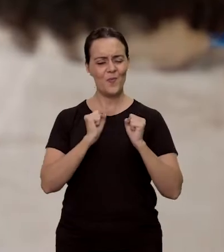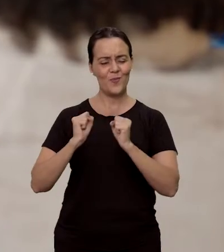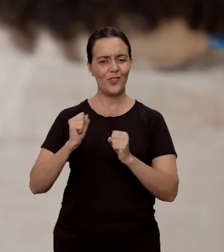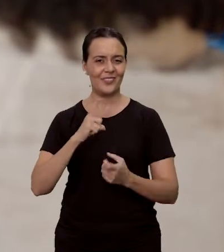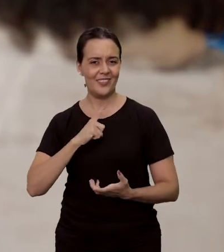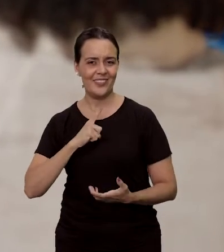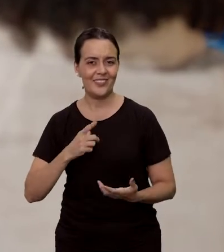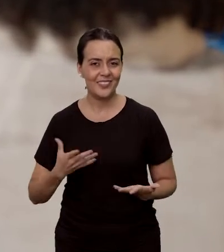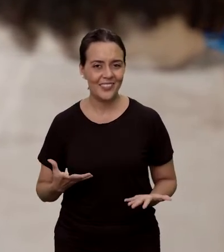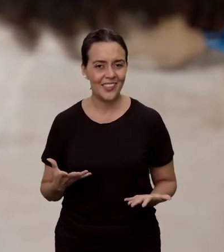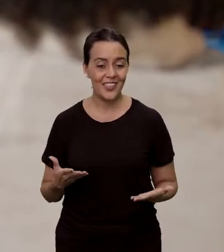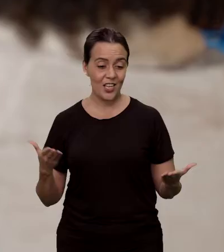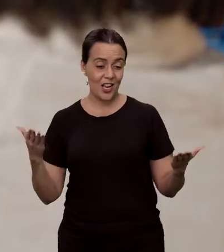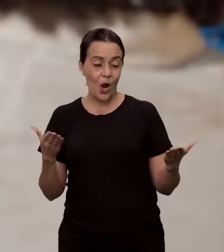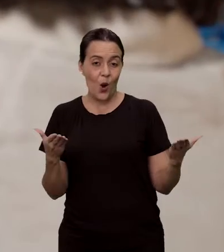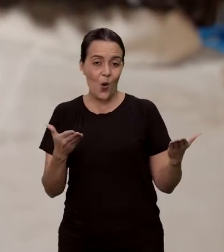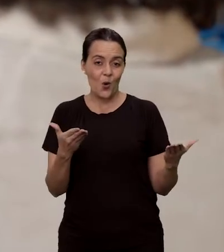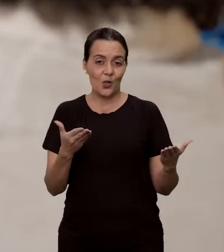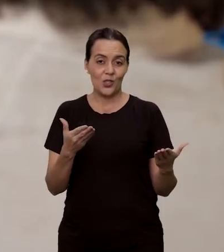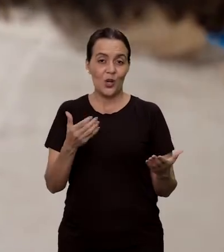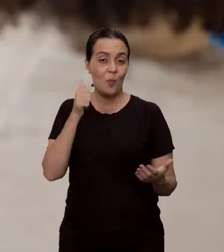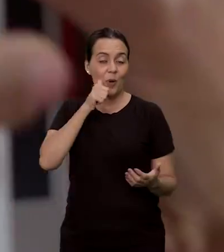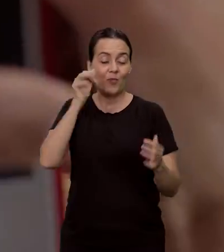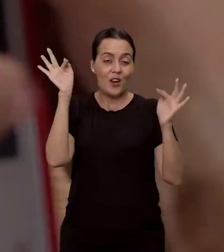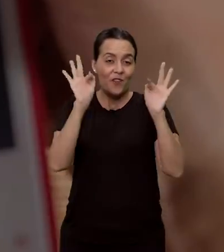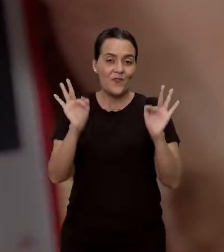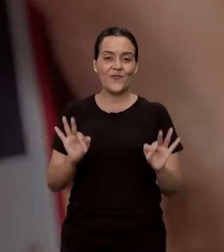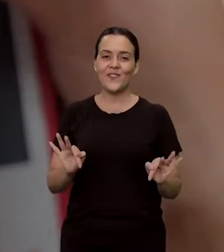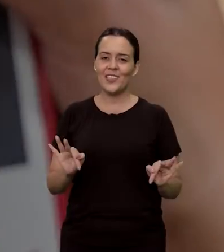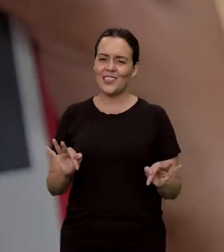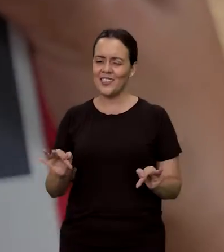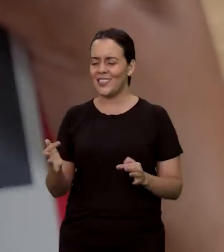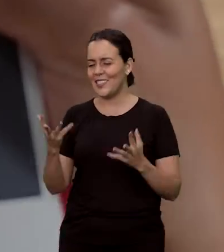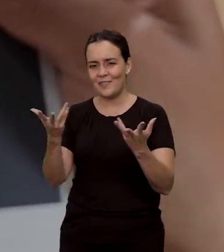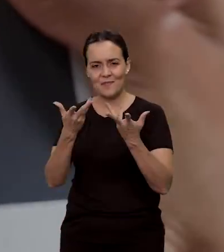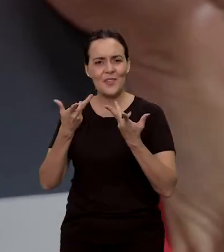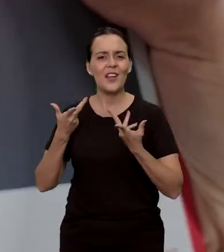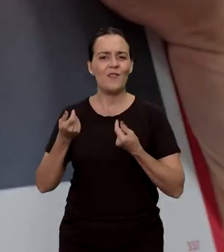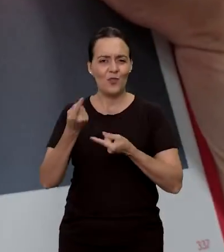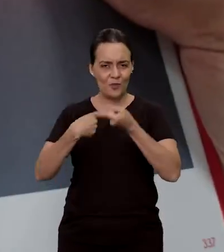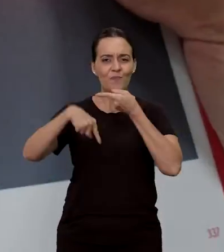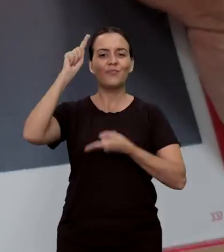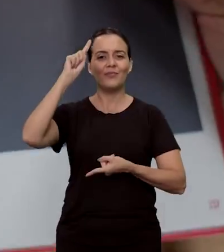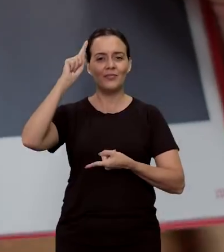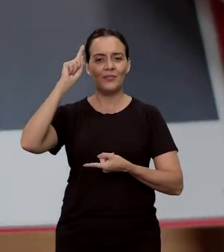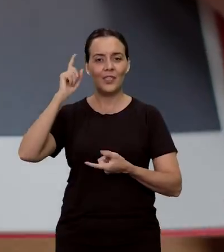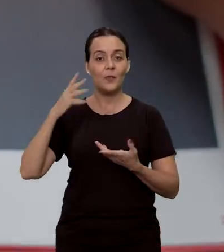[Katiúscia] Esse poder que você faz aqui, que uma mulher feliz é um ato revolucionário. [Mônica] Pois é. É, então, essa frase: